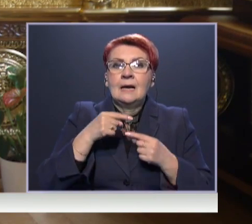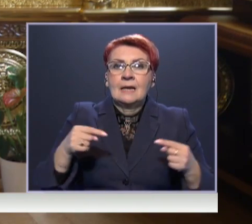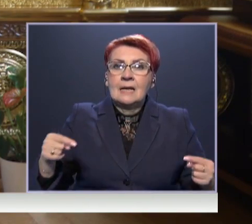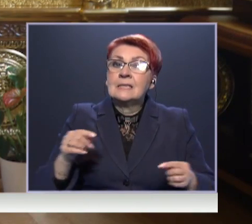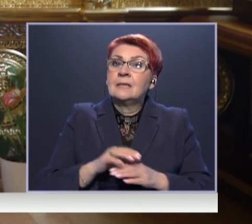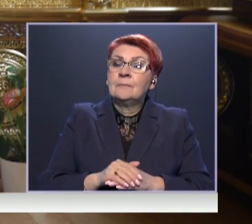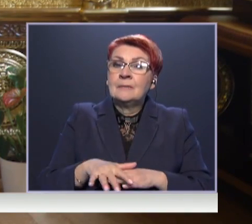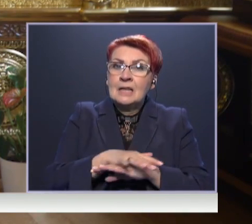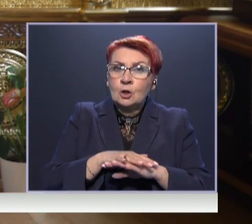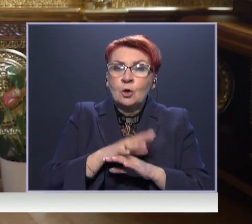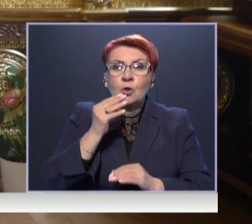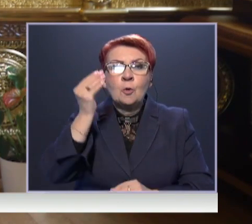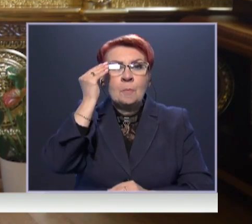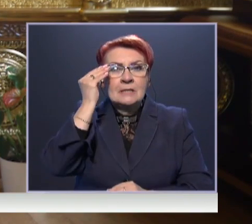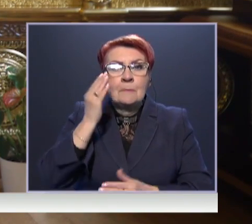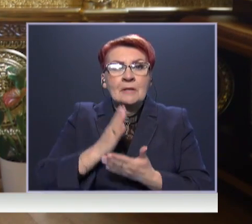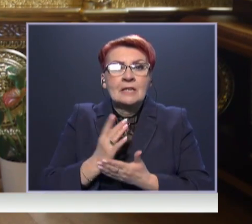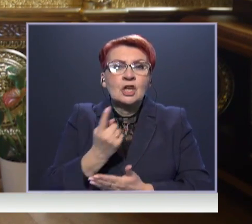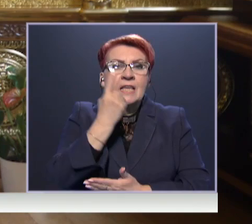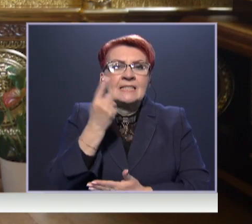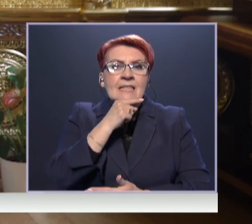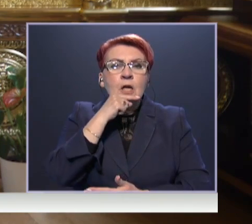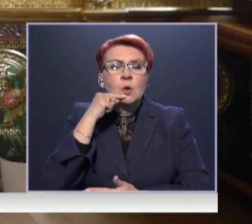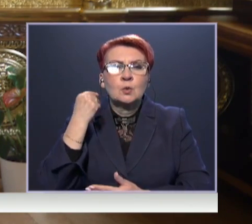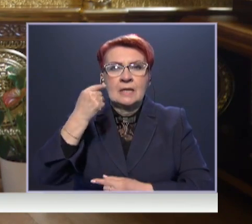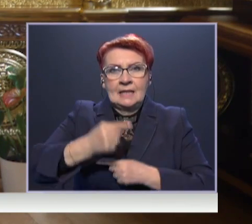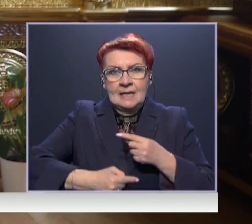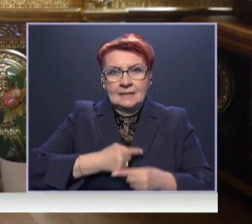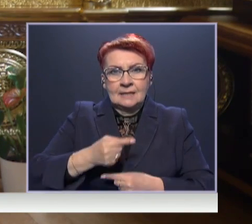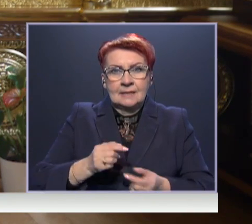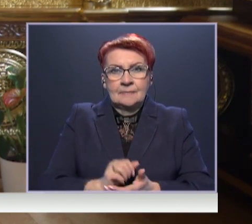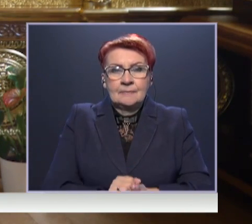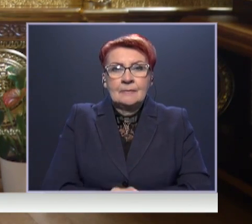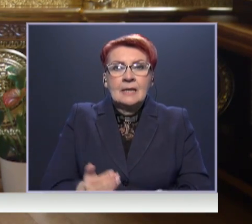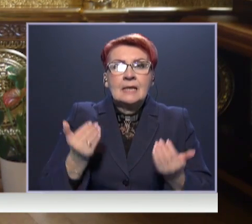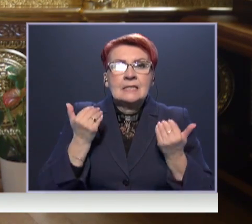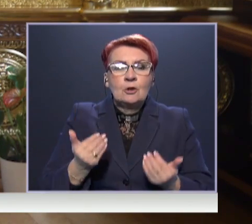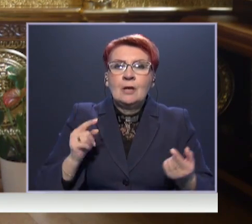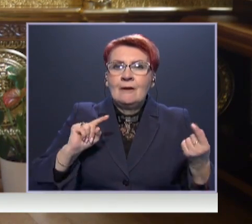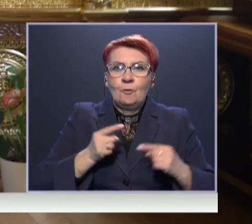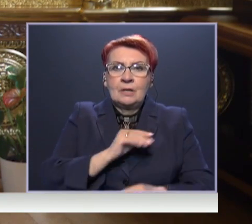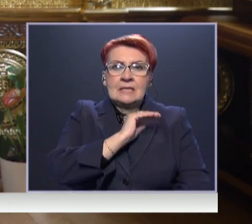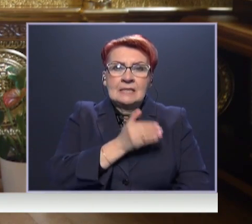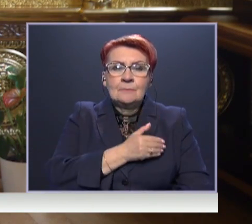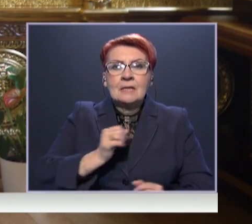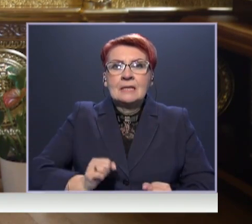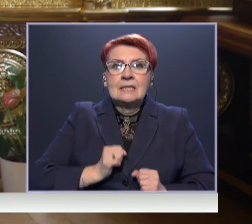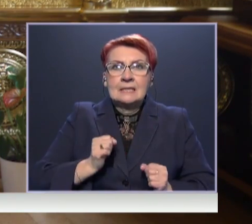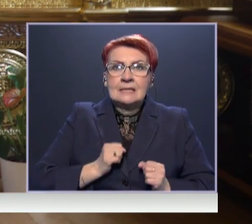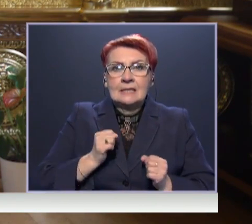себя принадлежащими к единой русской традиции сегодня вопреки силам стремящимся по всей дороге возрастить